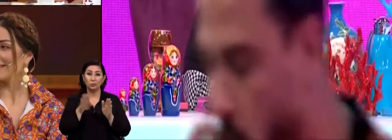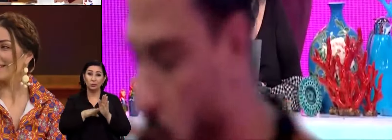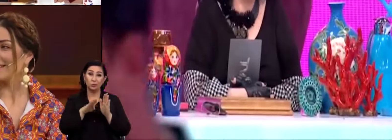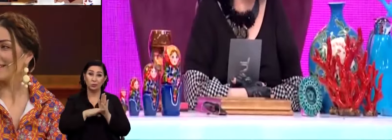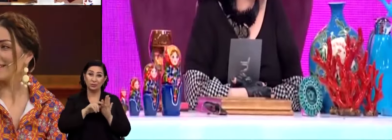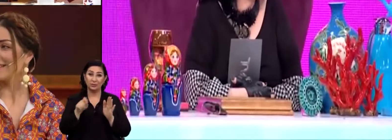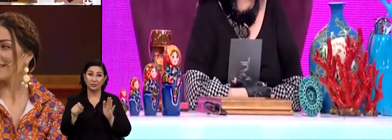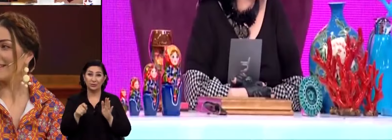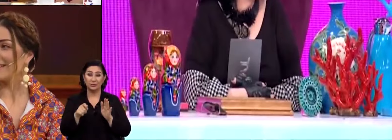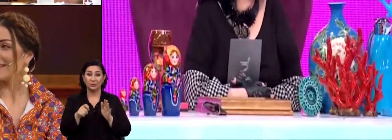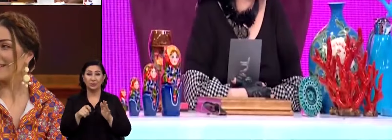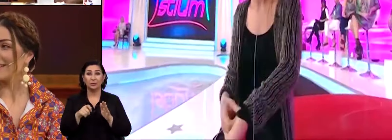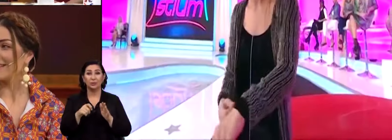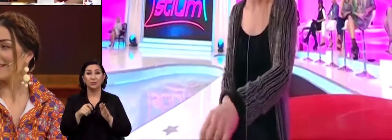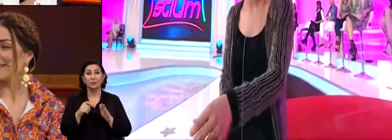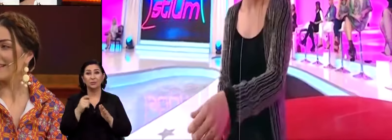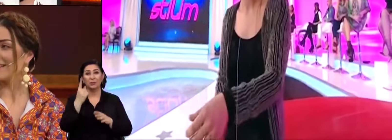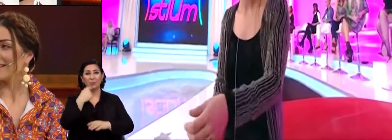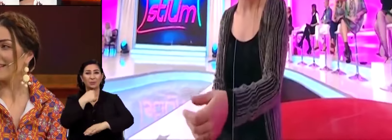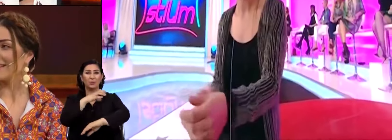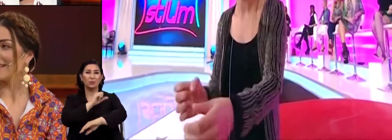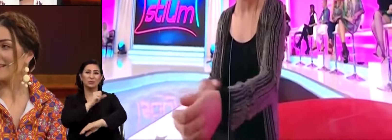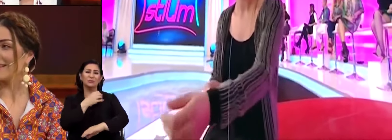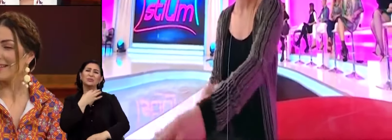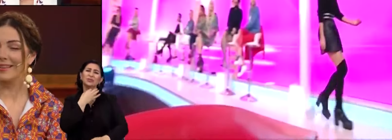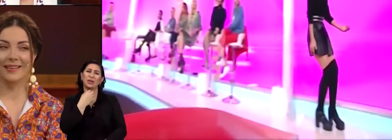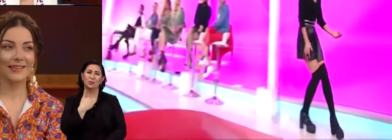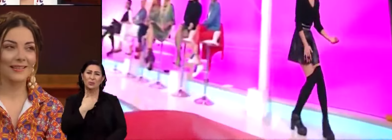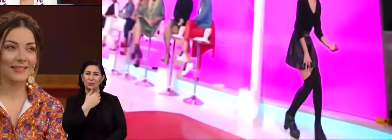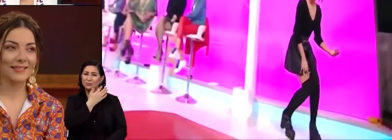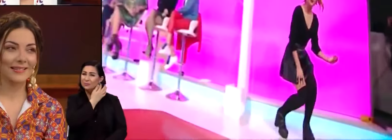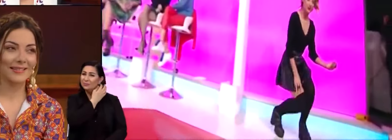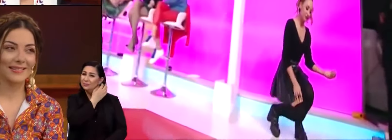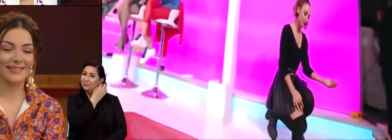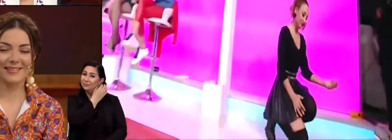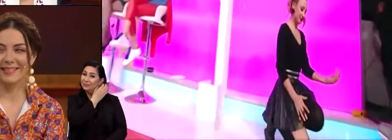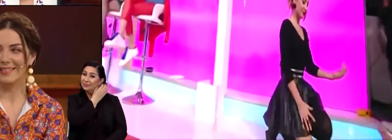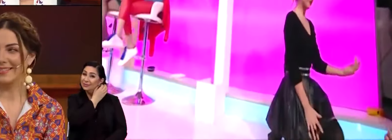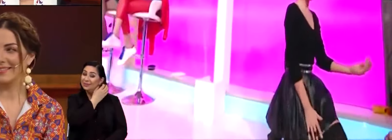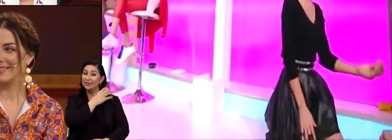canım bir benimkini ölçebilir misiniz rica ediyorum Meral tansiyon kişisel bir